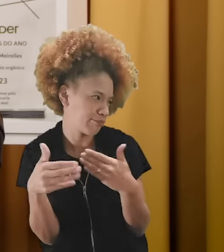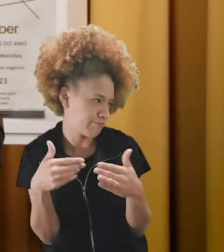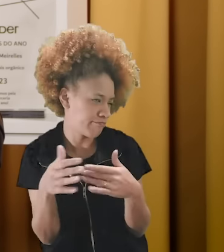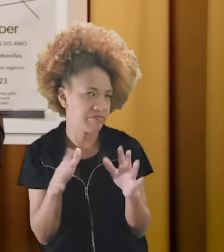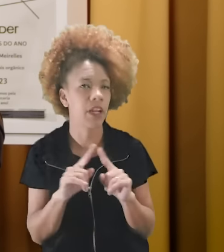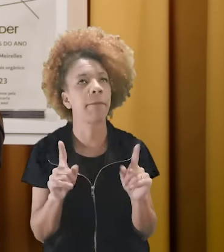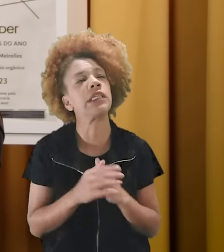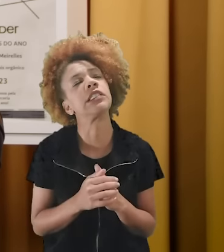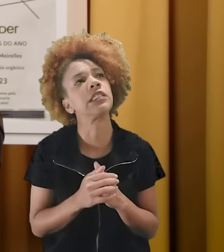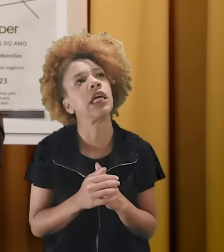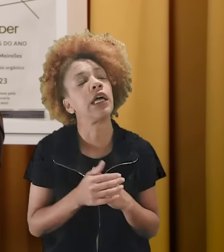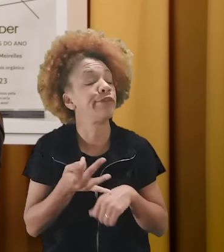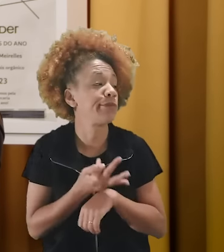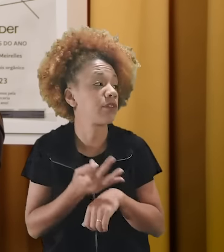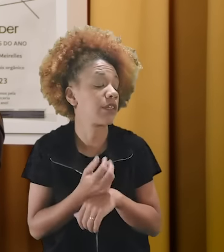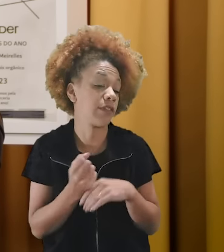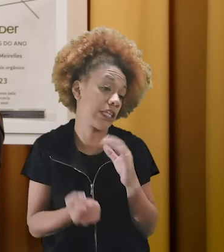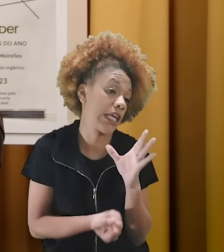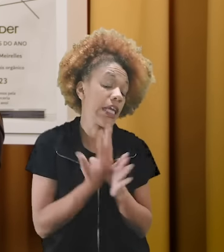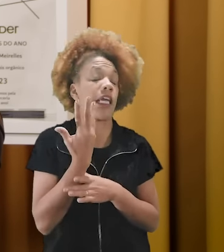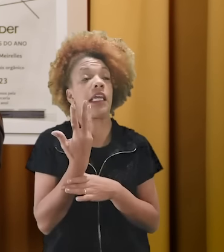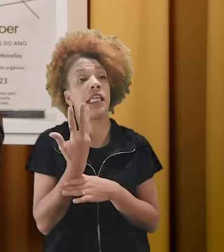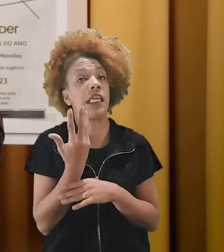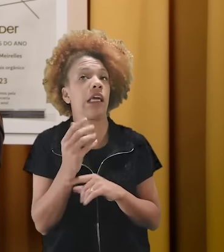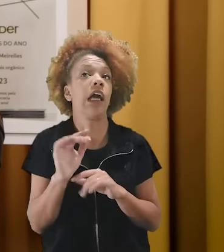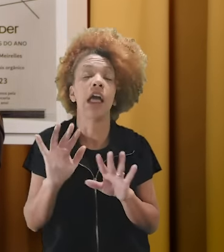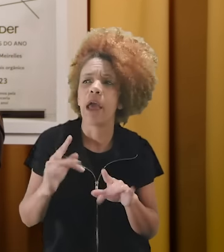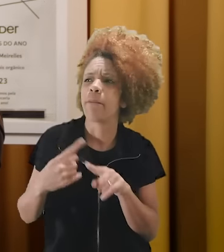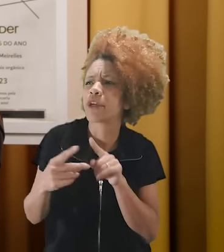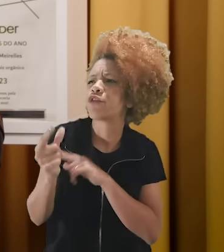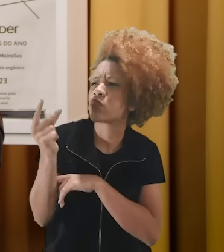time tá insuportável ele inventa que aquilo tá muito bom ele cria um não porque faz muito tempo